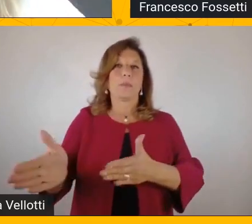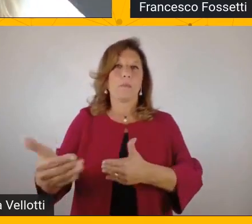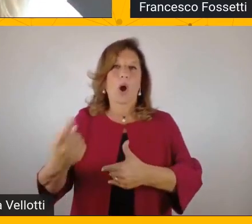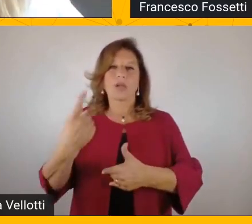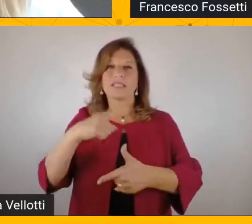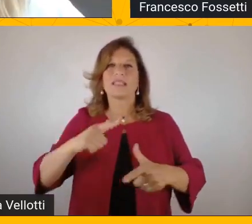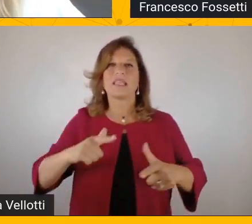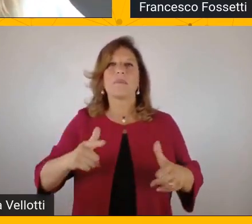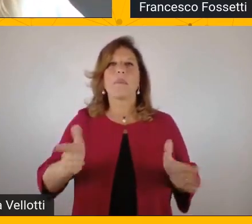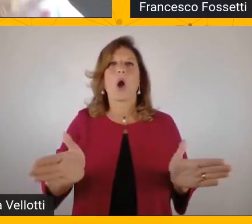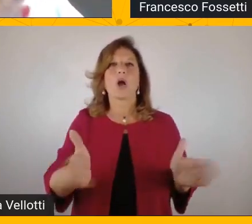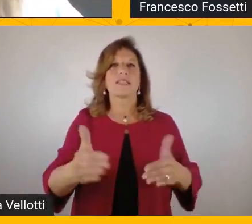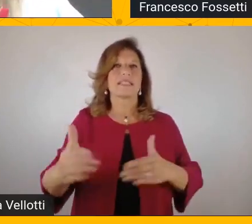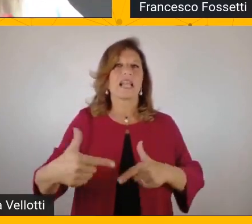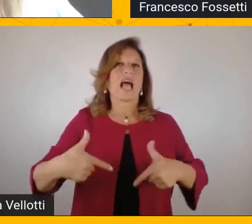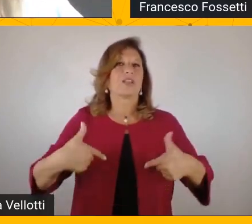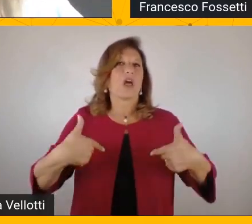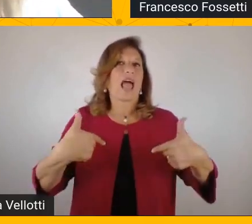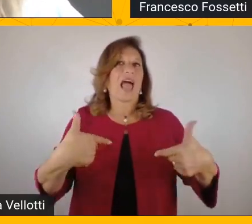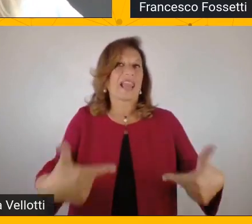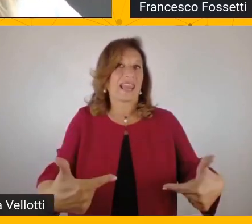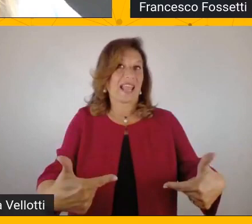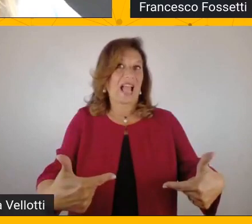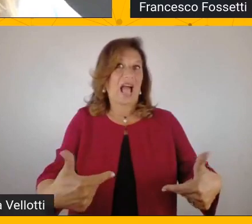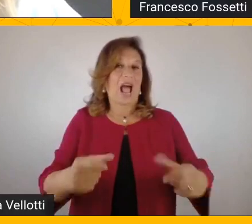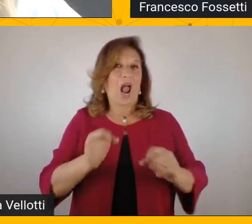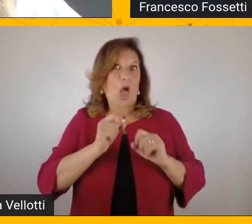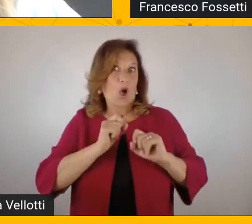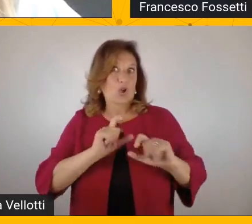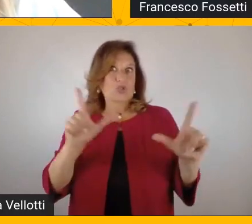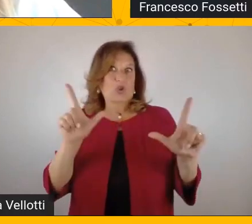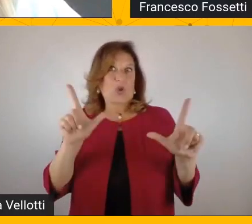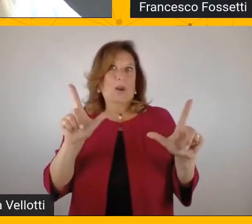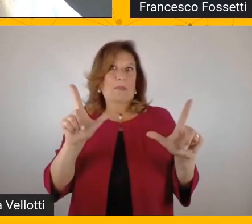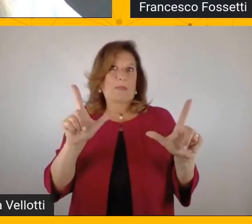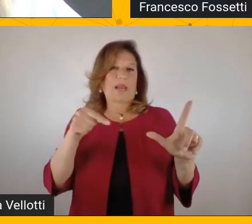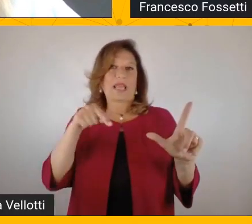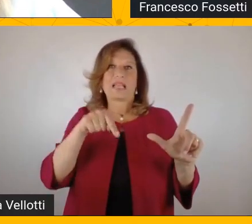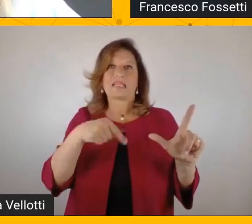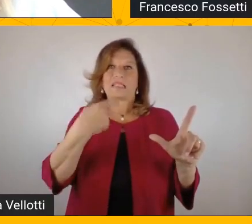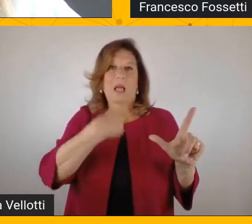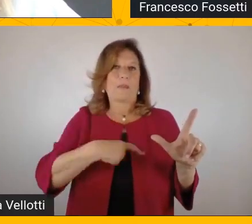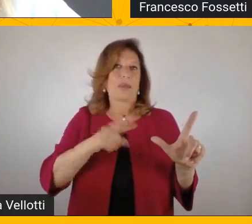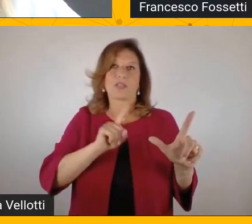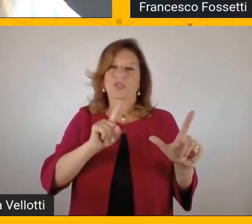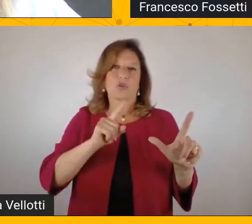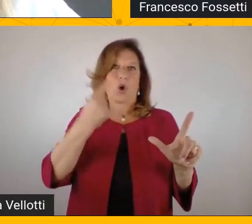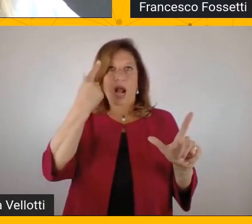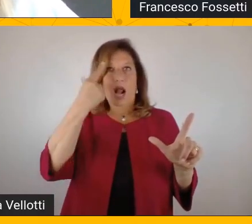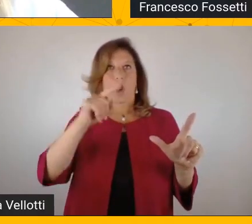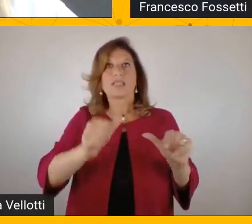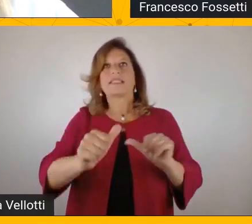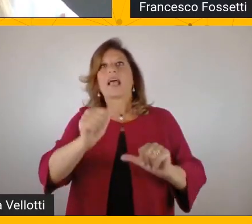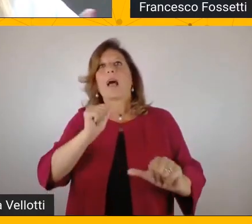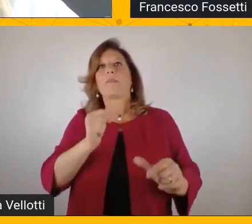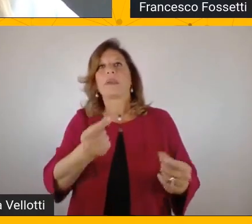scatola regalo chiamiamola così con effetto sorpresa però.